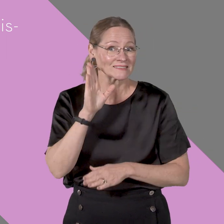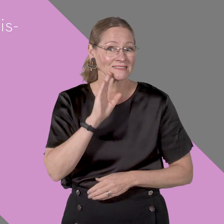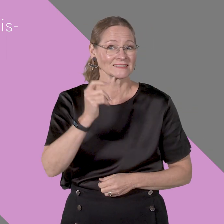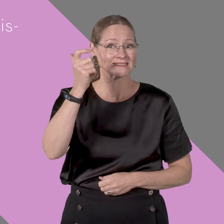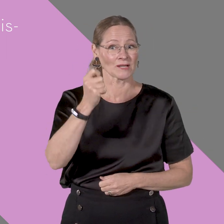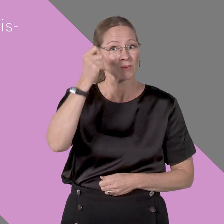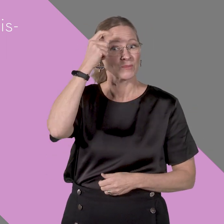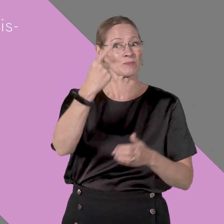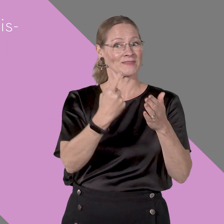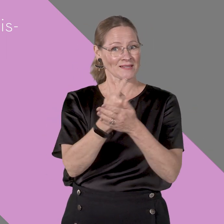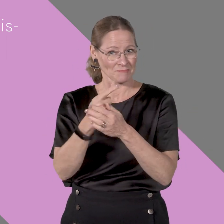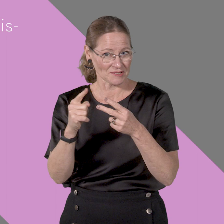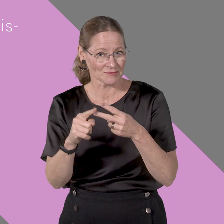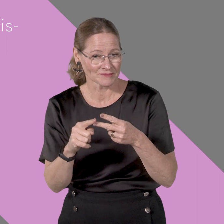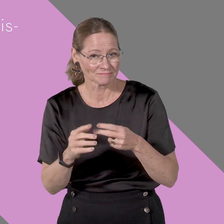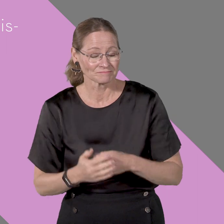seniorien kulttuuritapahtumaa.